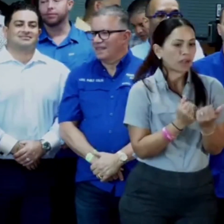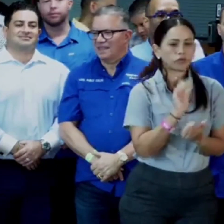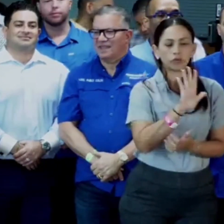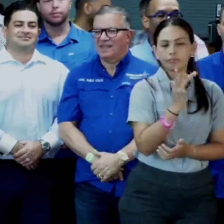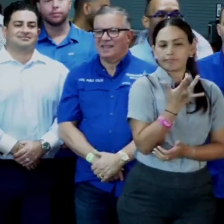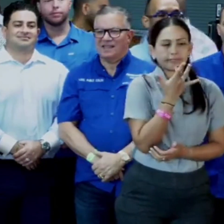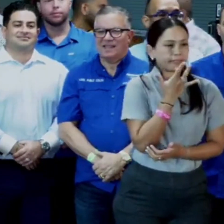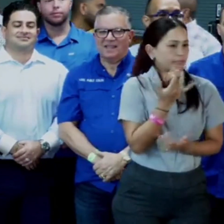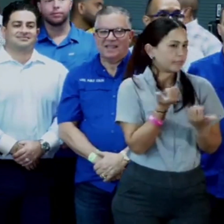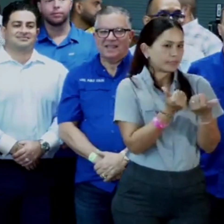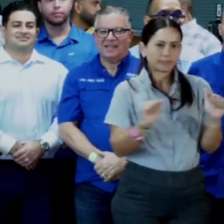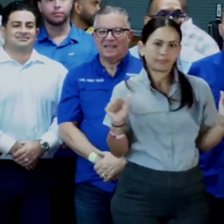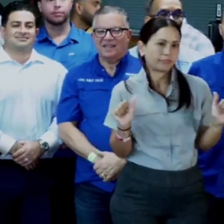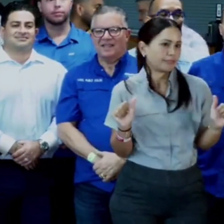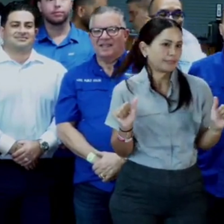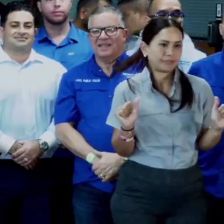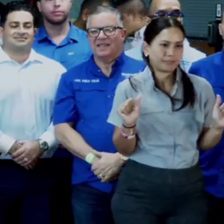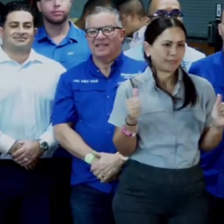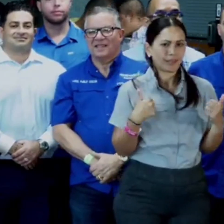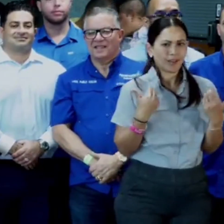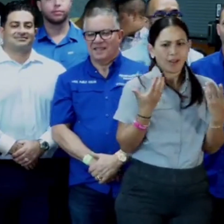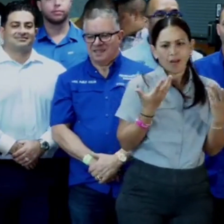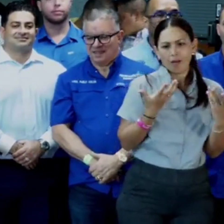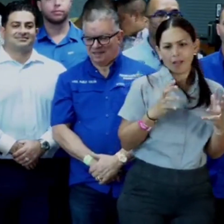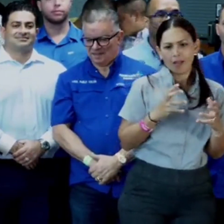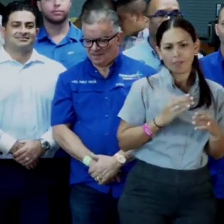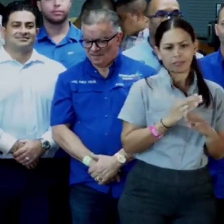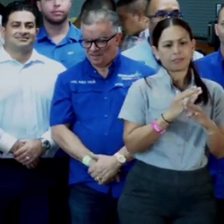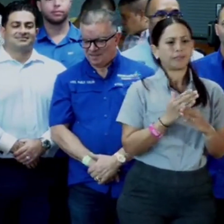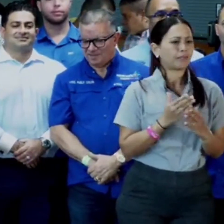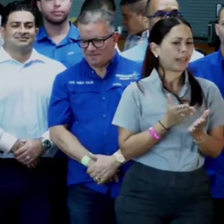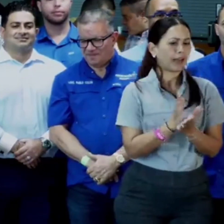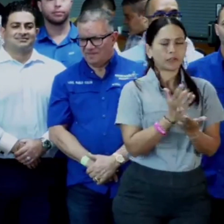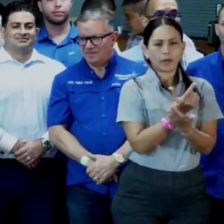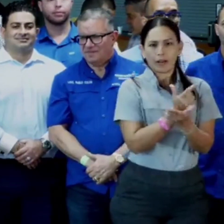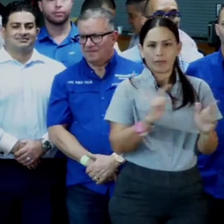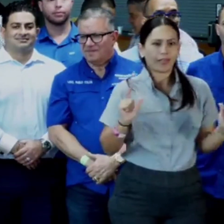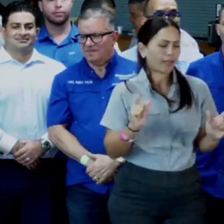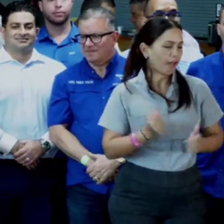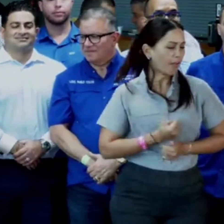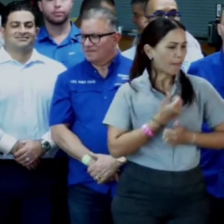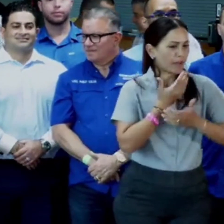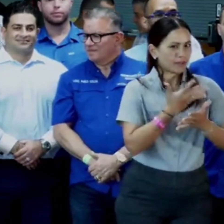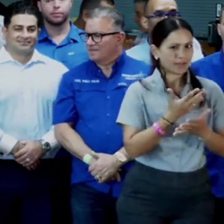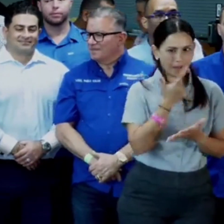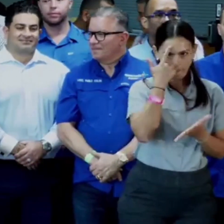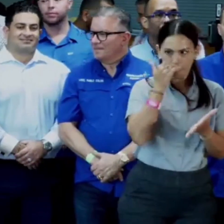en cartar el derecho a la libertad de expresión de hecho por eso somos ciudadanos americanos por eso